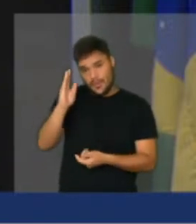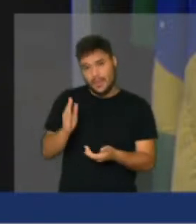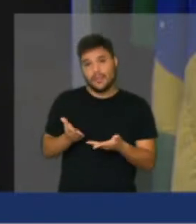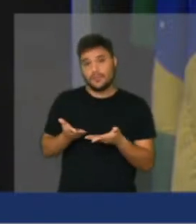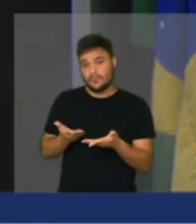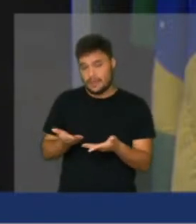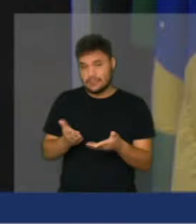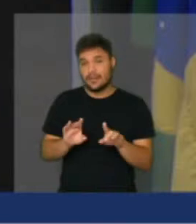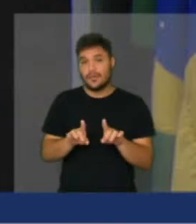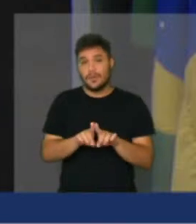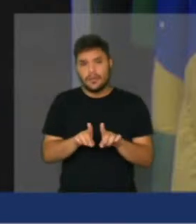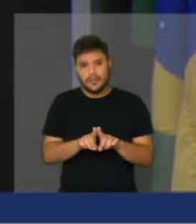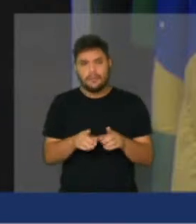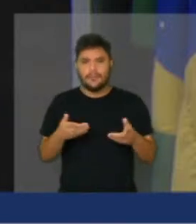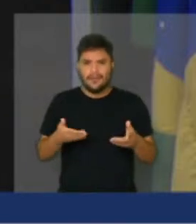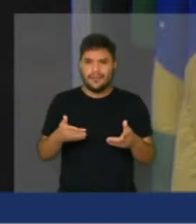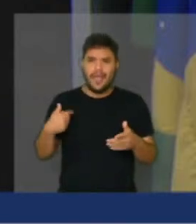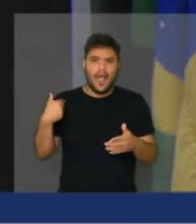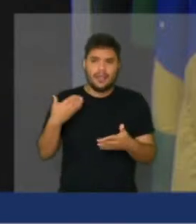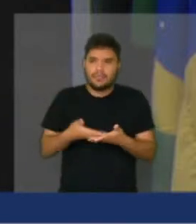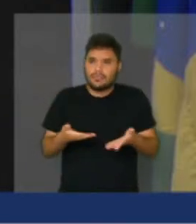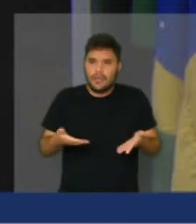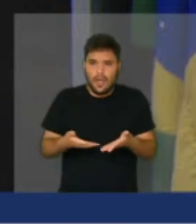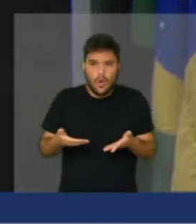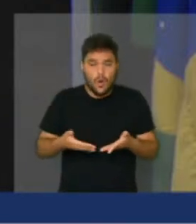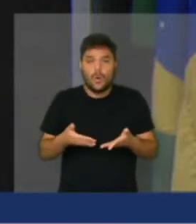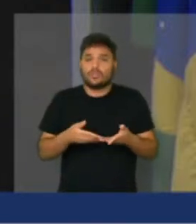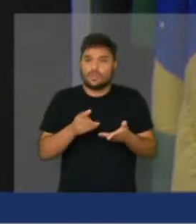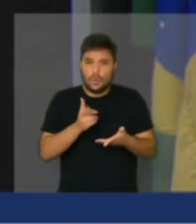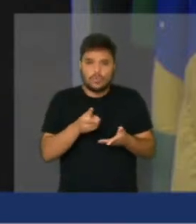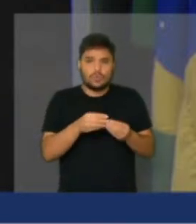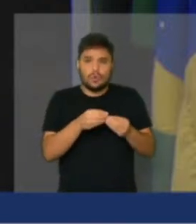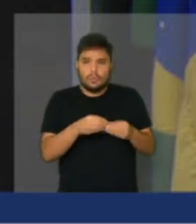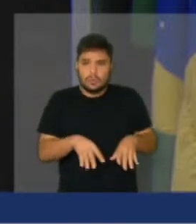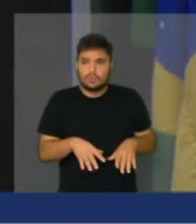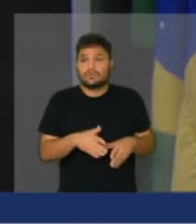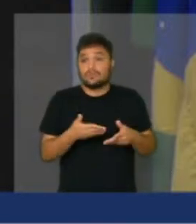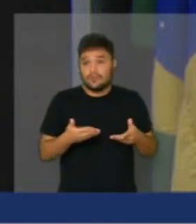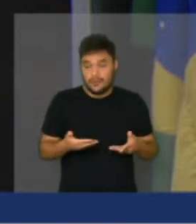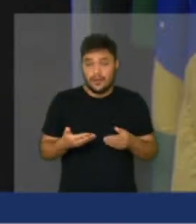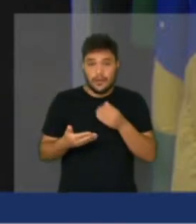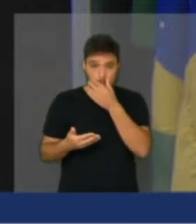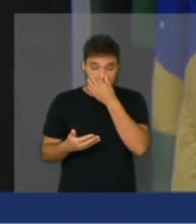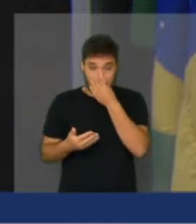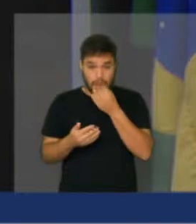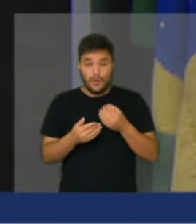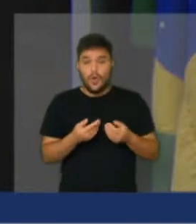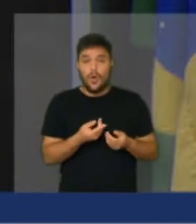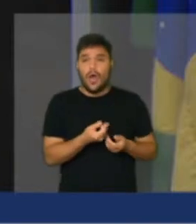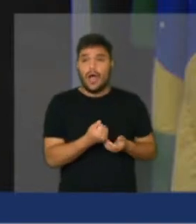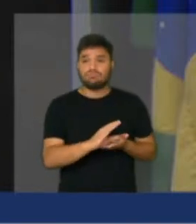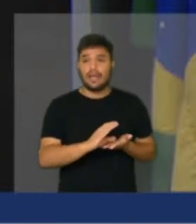NACIONAL E QUE REPERCUTE AINDA NEGATIVAMENTE SOBRE A ARRECADAÇÃO PÚBLICA NAS TRÊS ESFERAS DE GOVERNO.